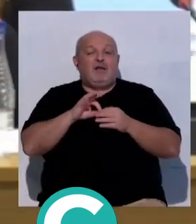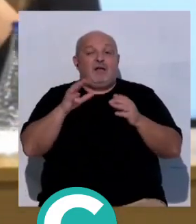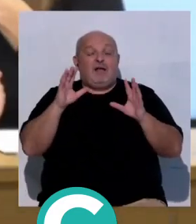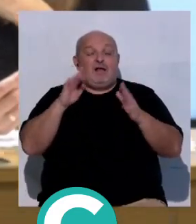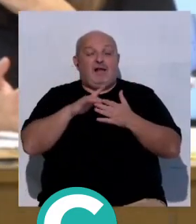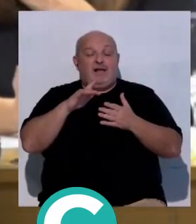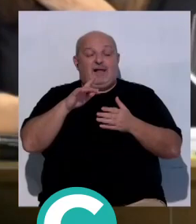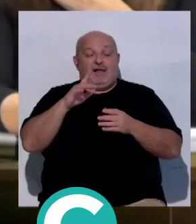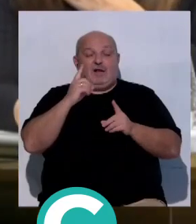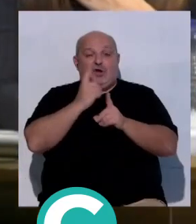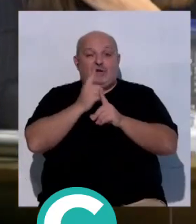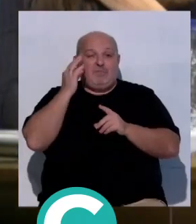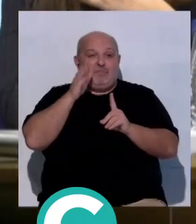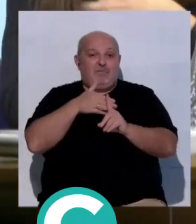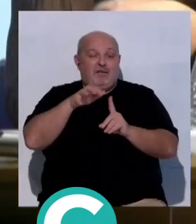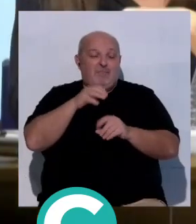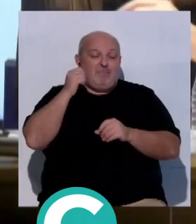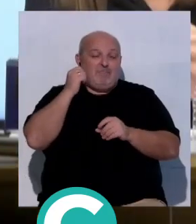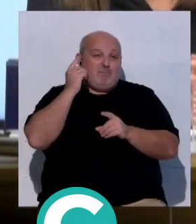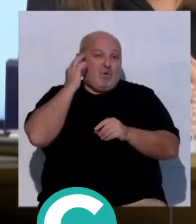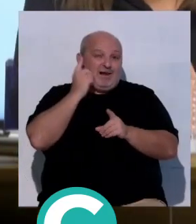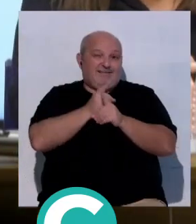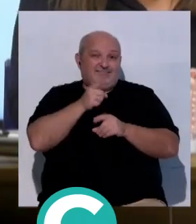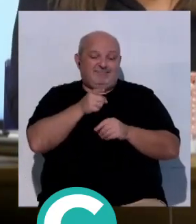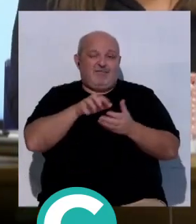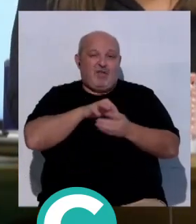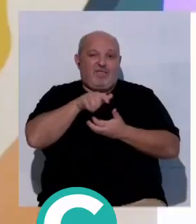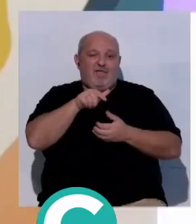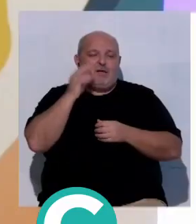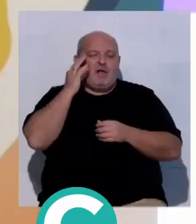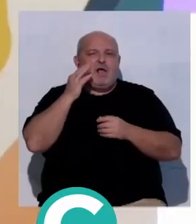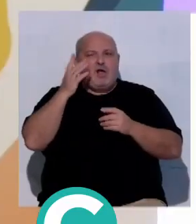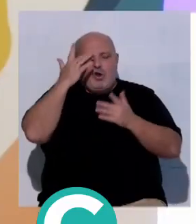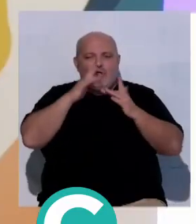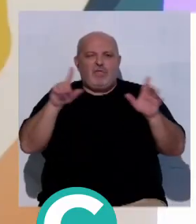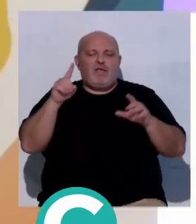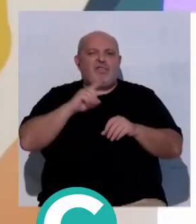el día en contra de la violencia a las mujeres es concienciar a la ciudadanía de que el deporte